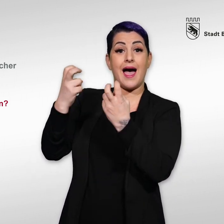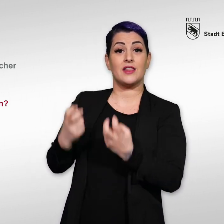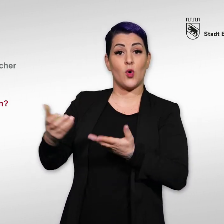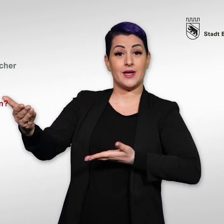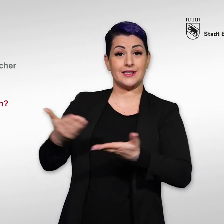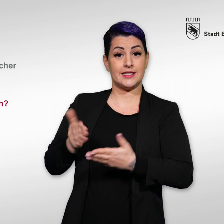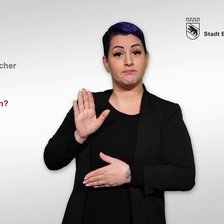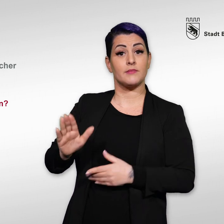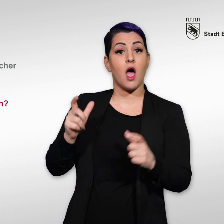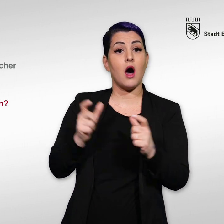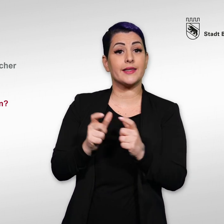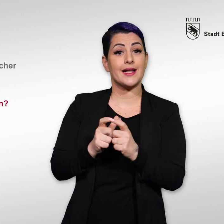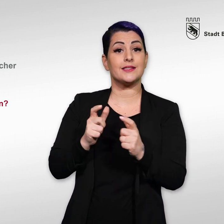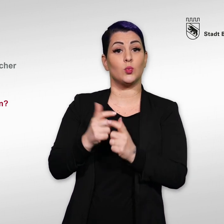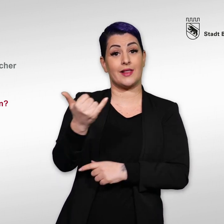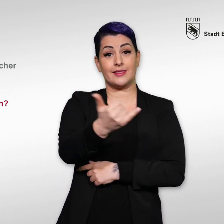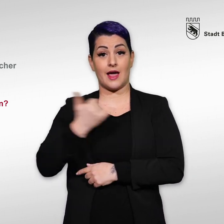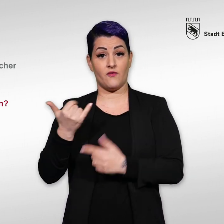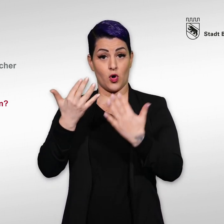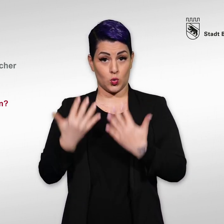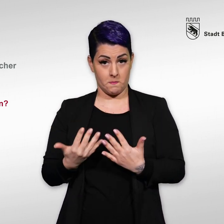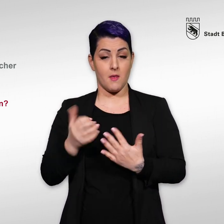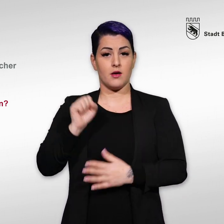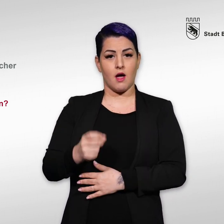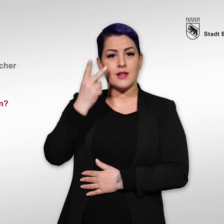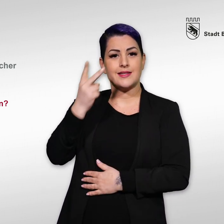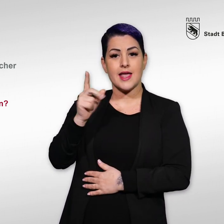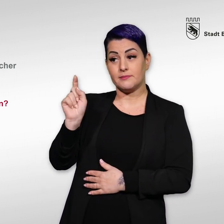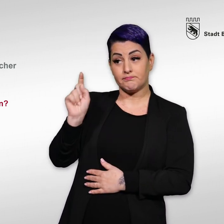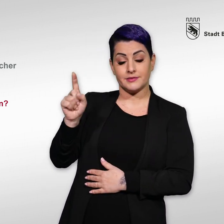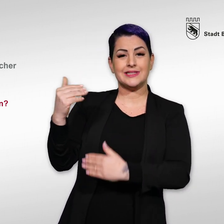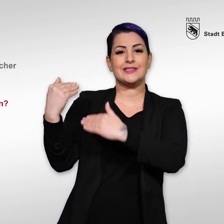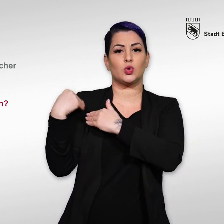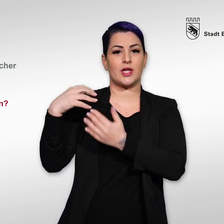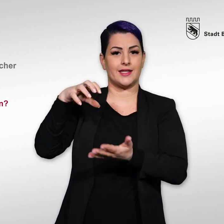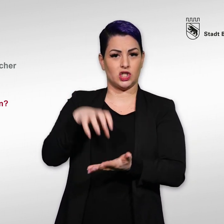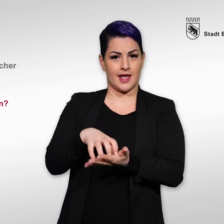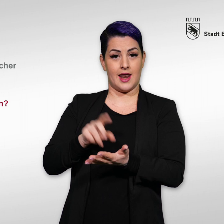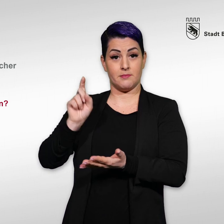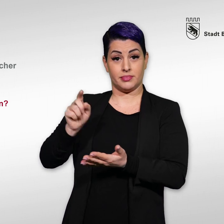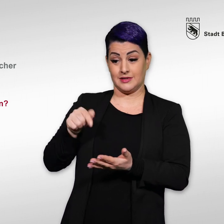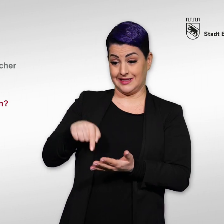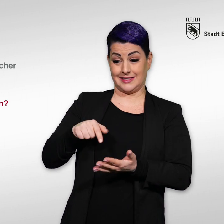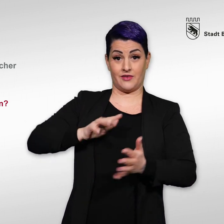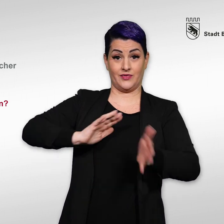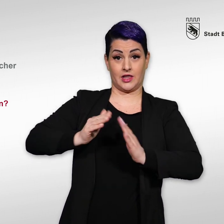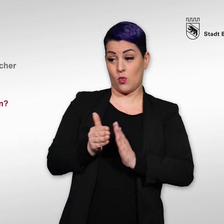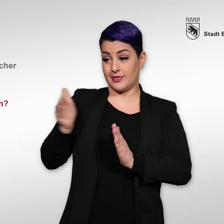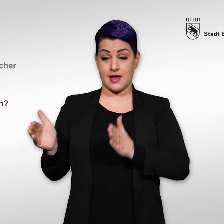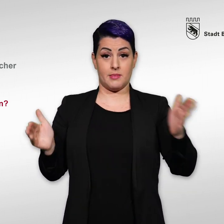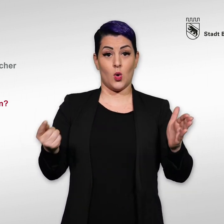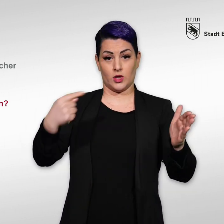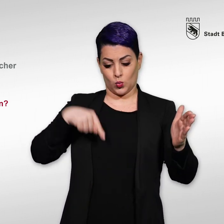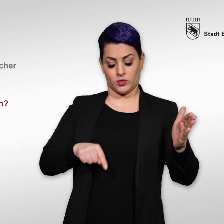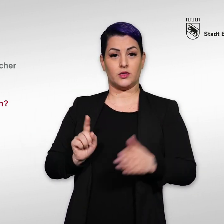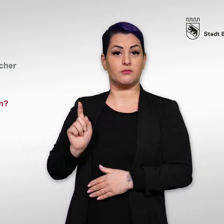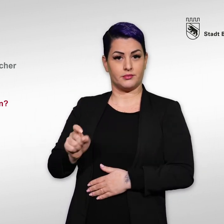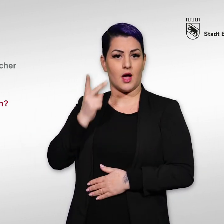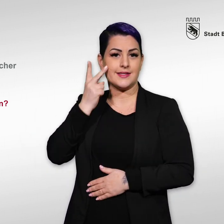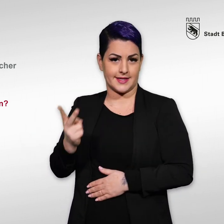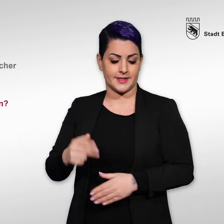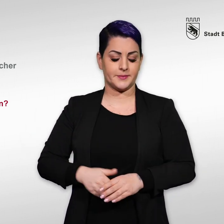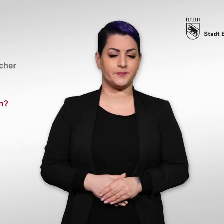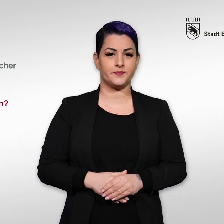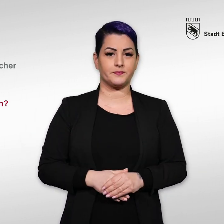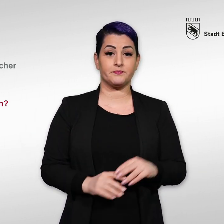Sie finden die Telefonnummer in der Box «Zuständige Stelle» neben oder unter diesen Videos.